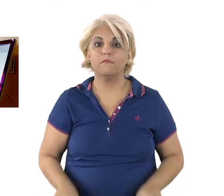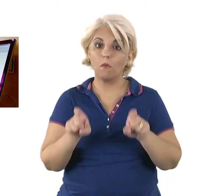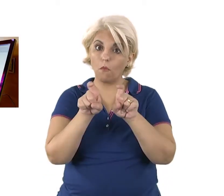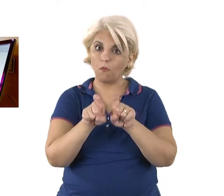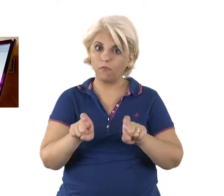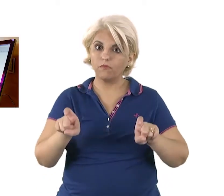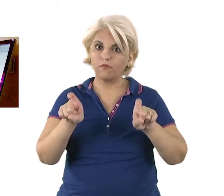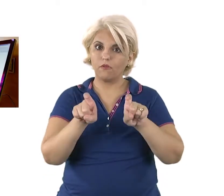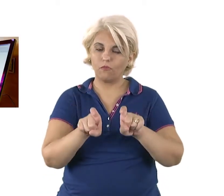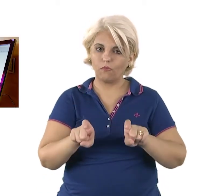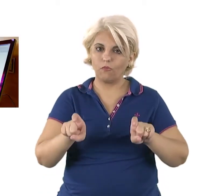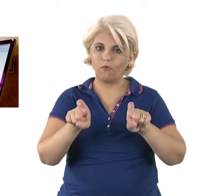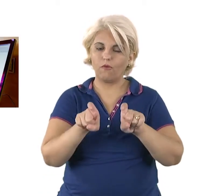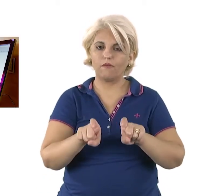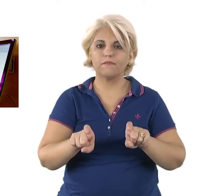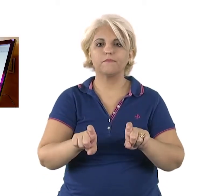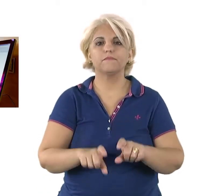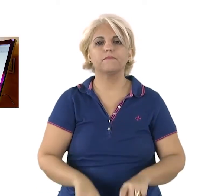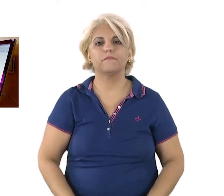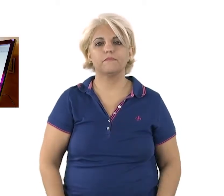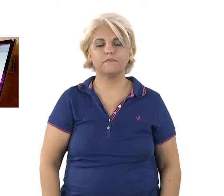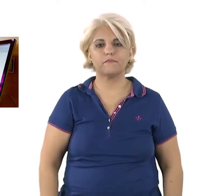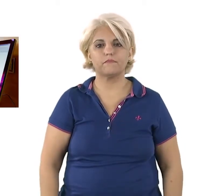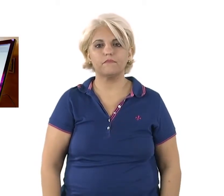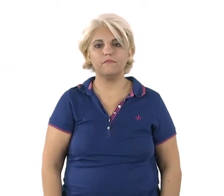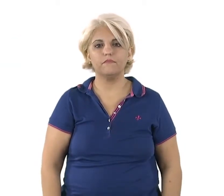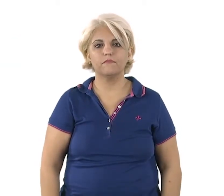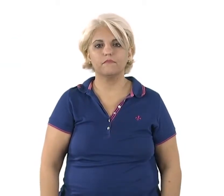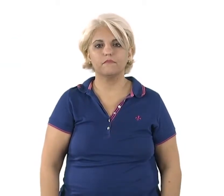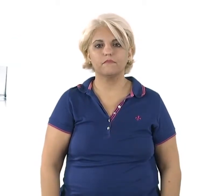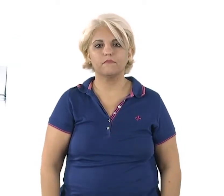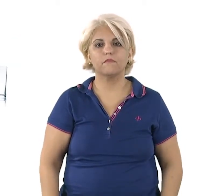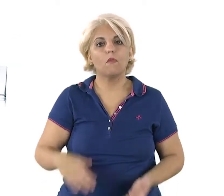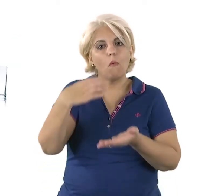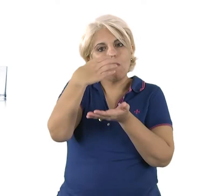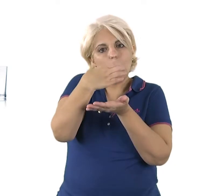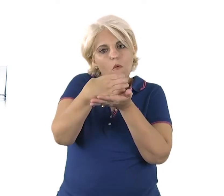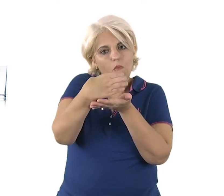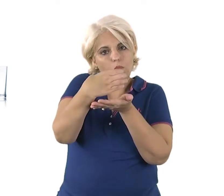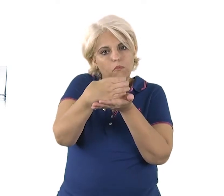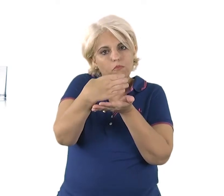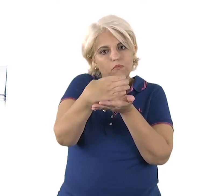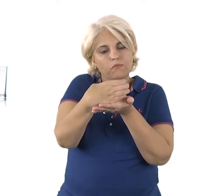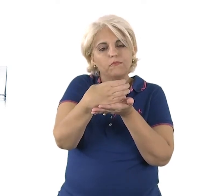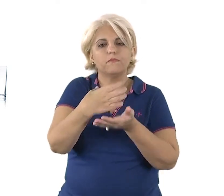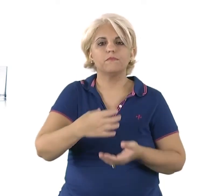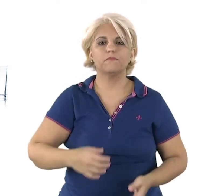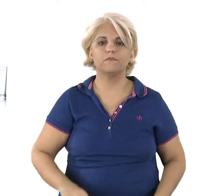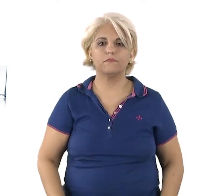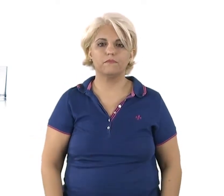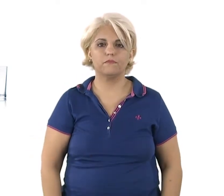Computador Copo